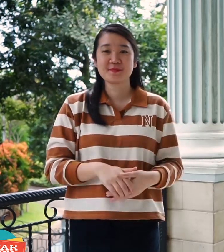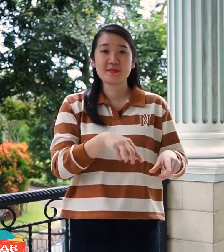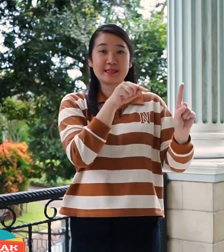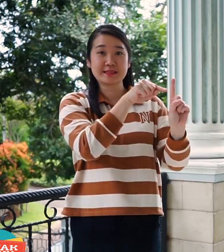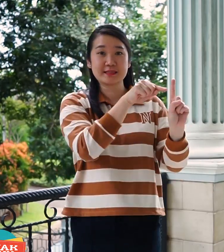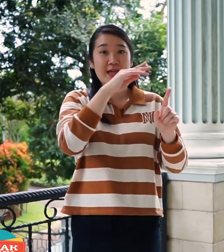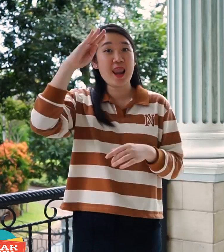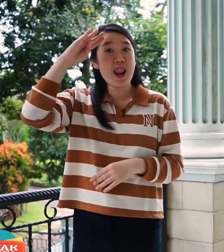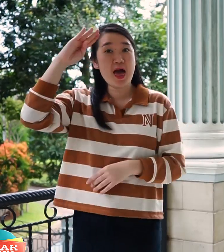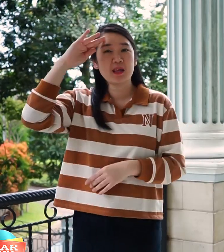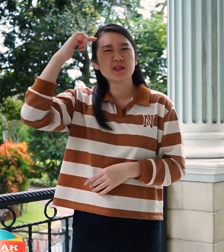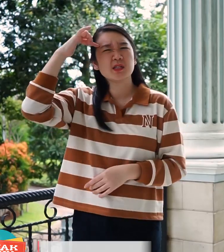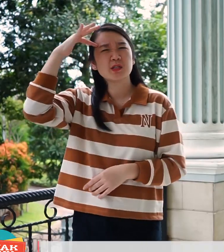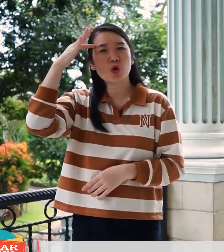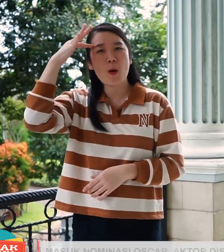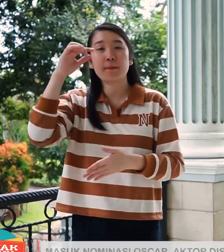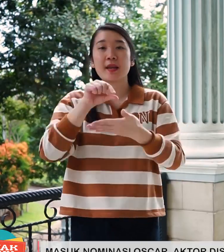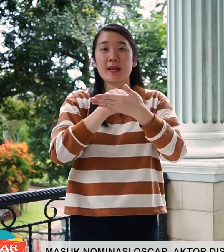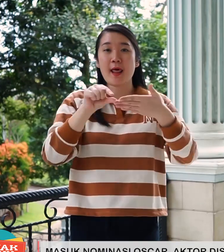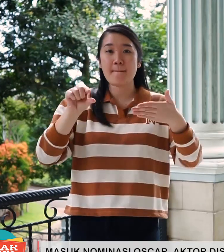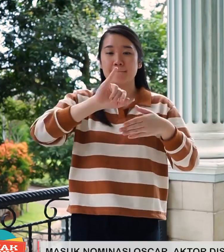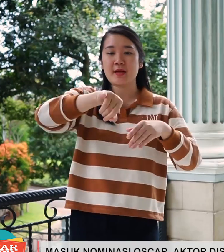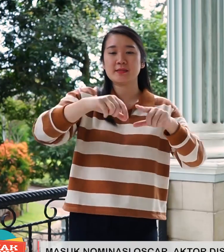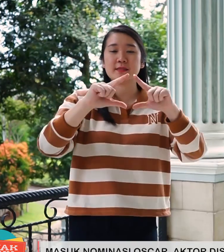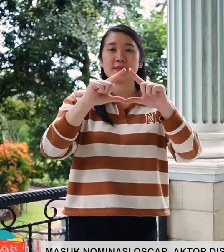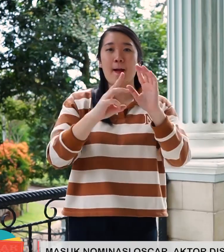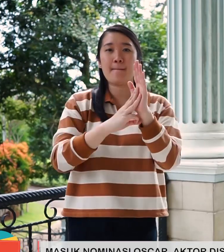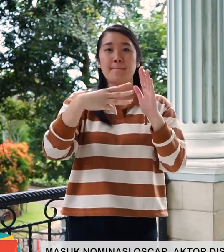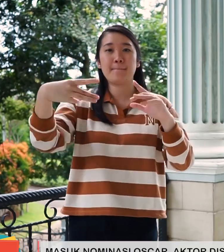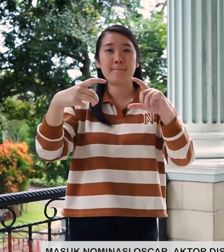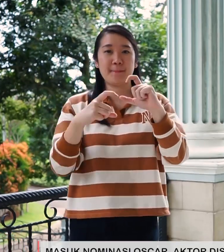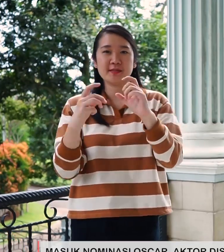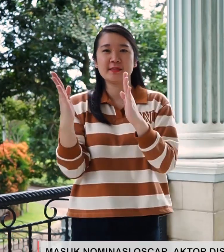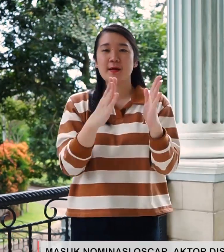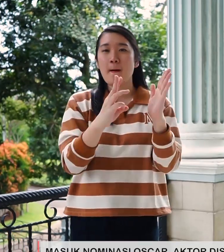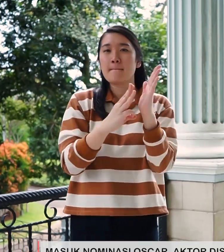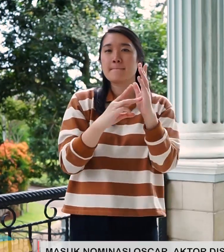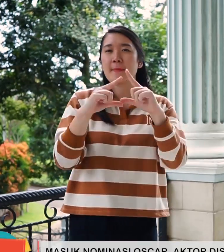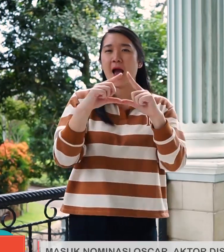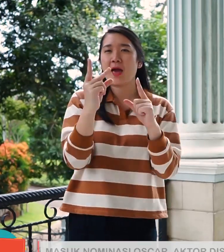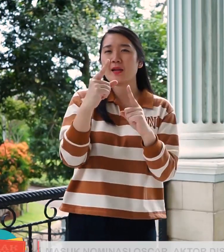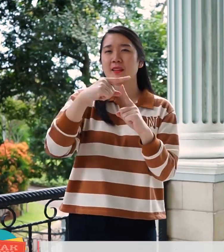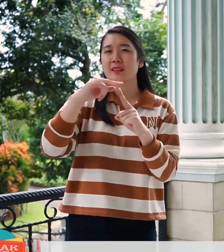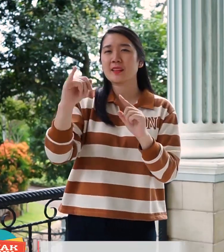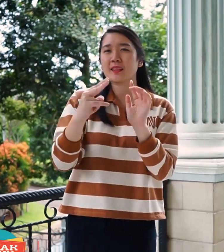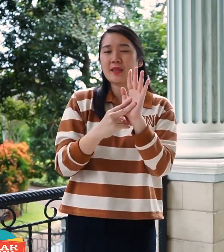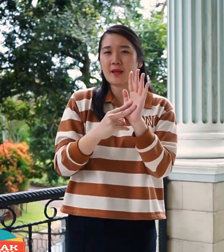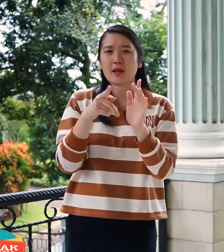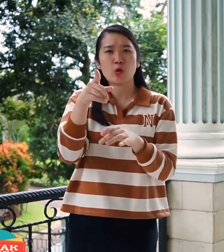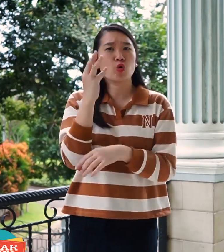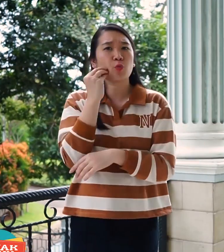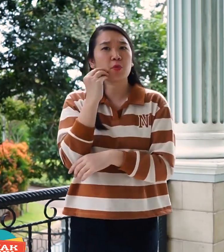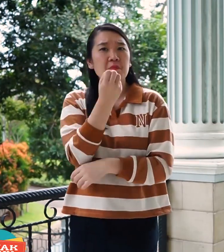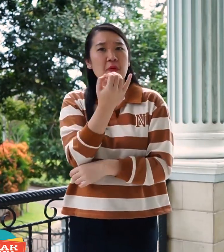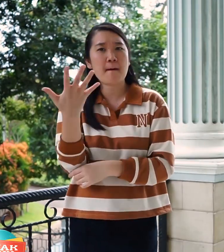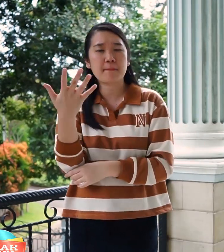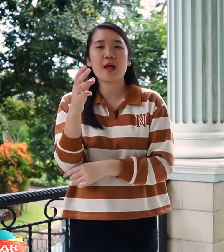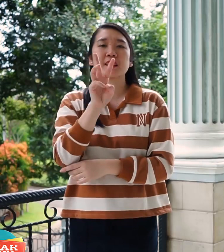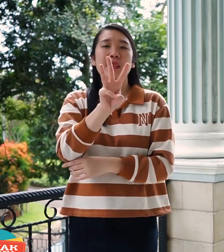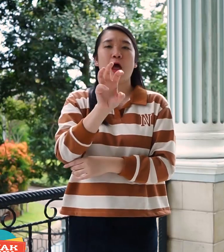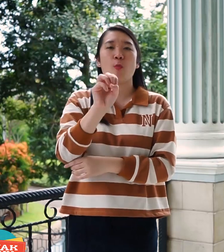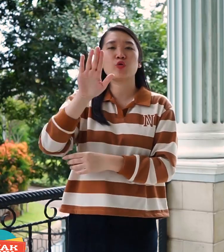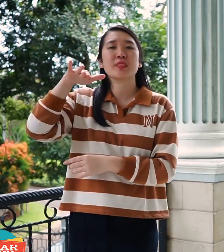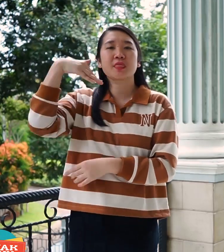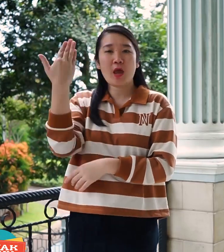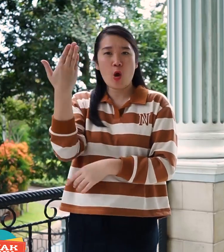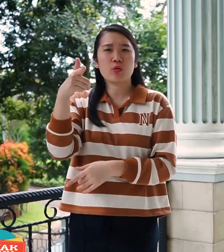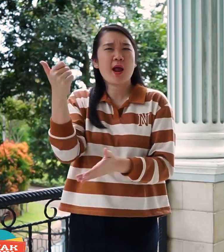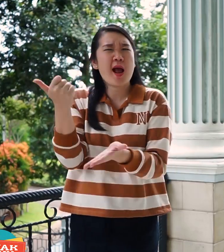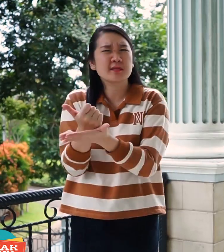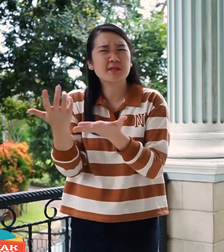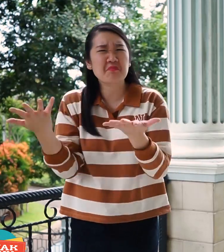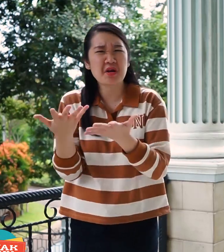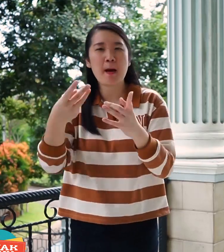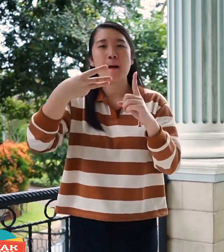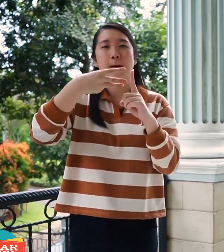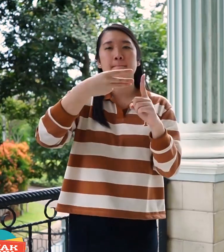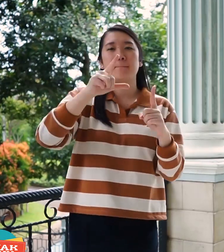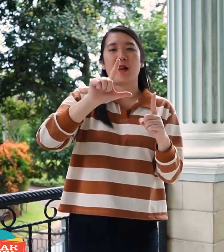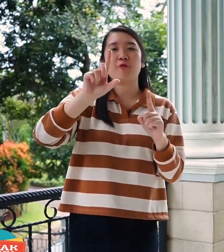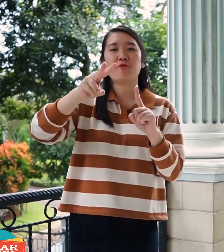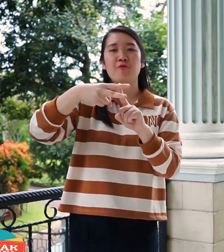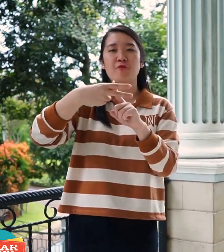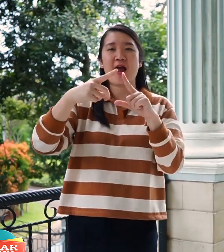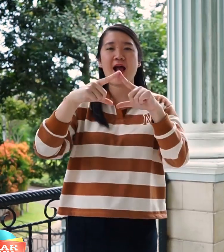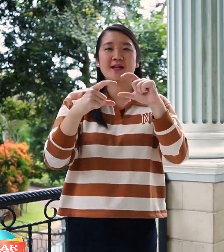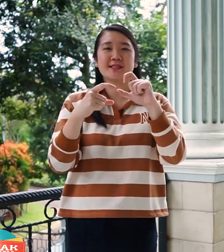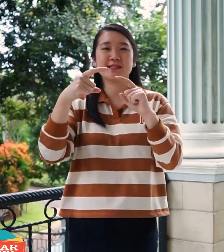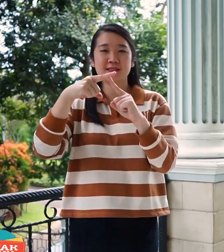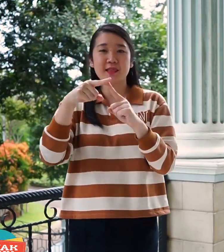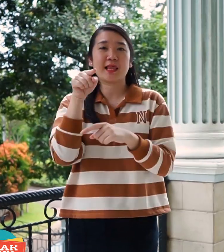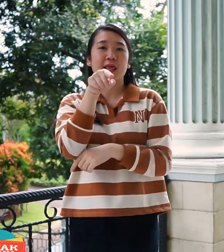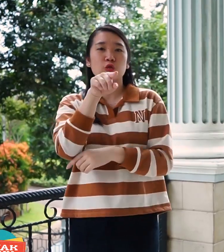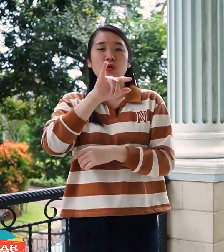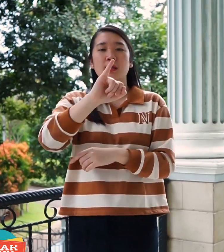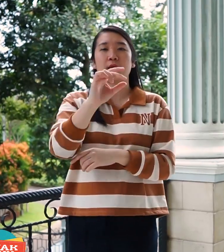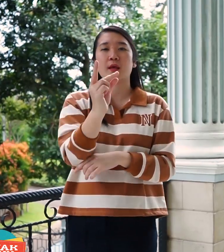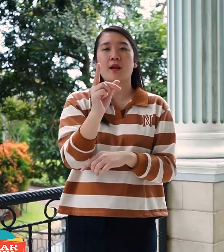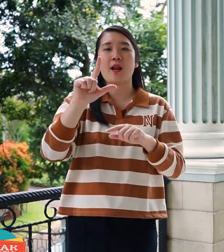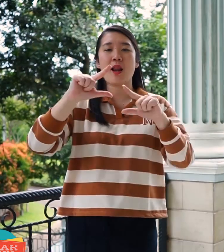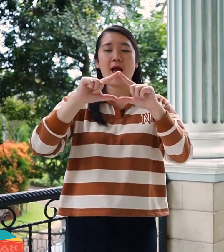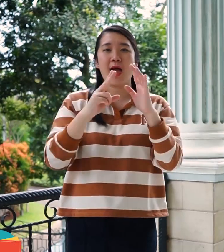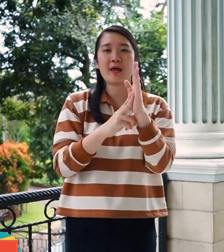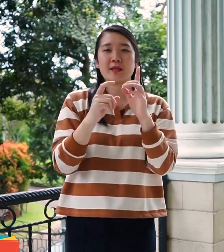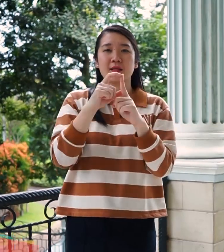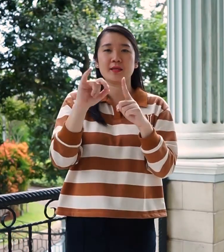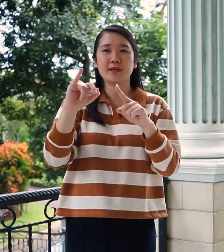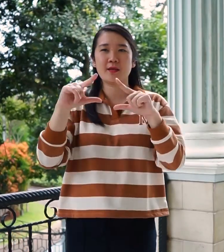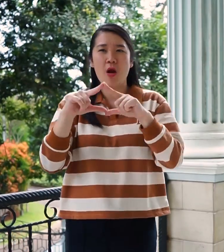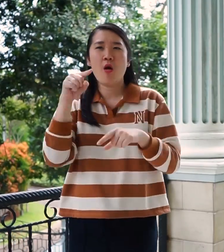Pria Down Syndrome yang bernama James Martin, berumur 30 tahun asal Belfast, Irlandia.